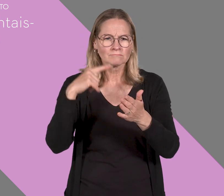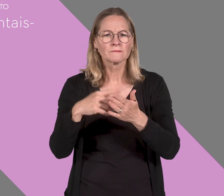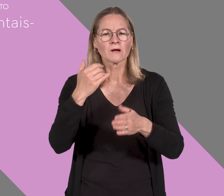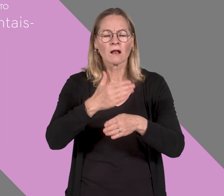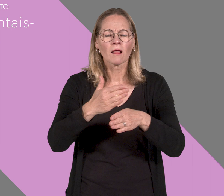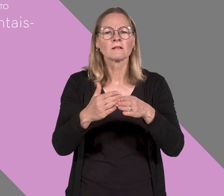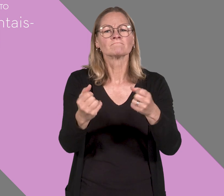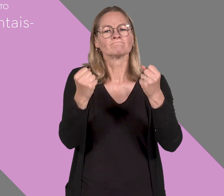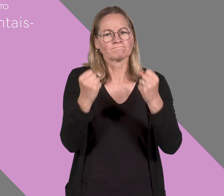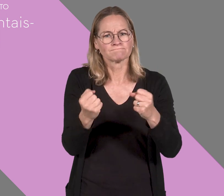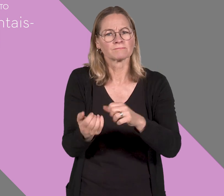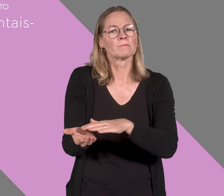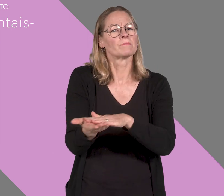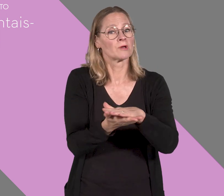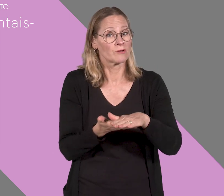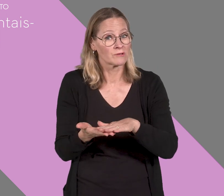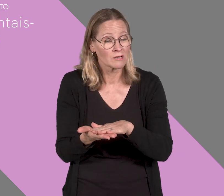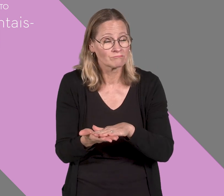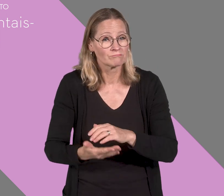jotta se voi rakentua kestävälle pohjalle.